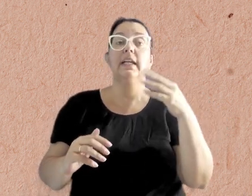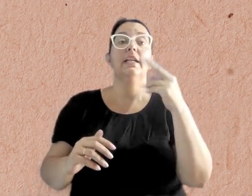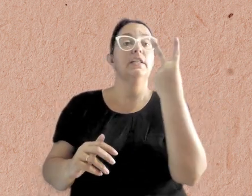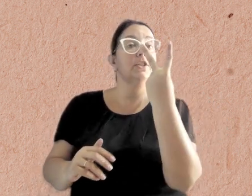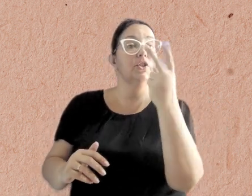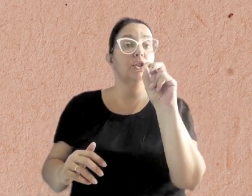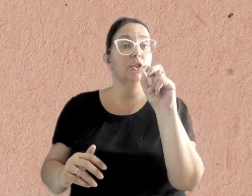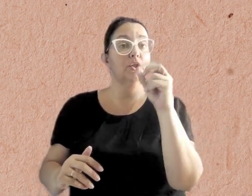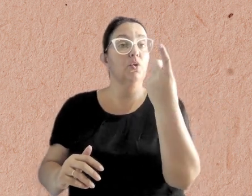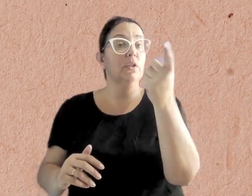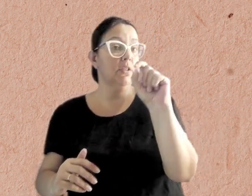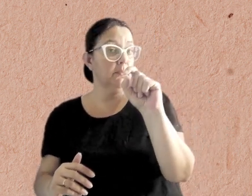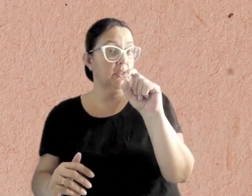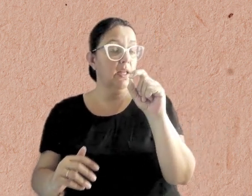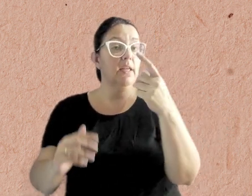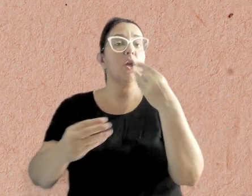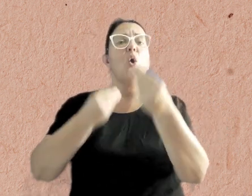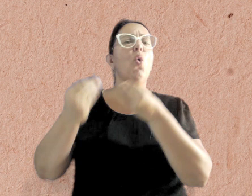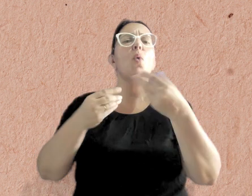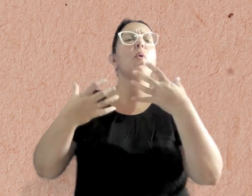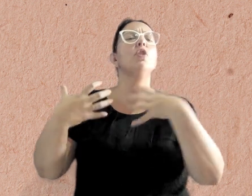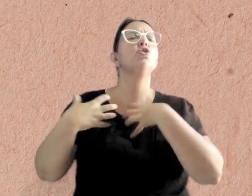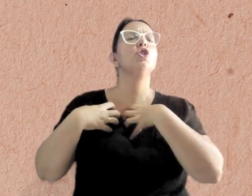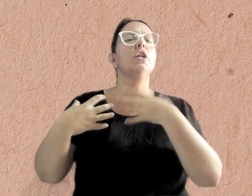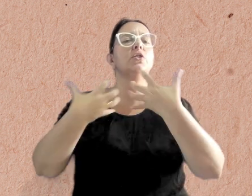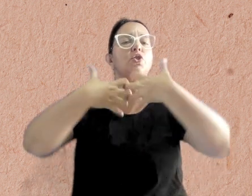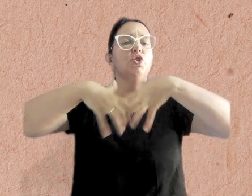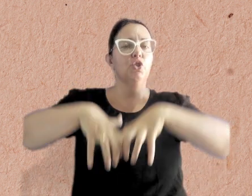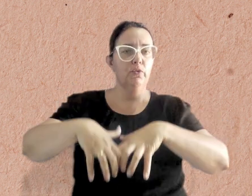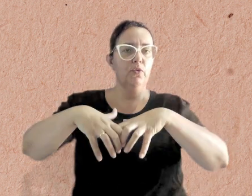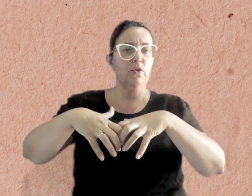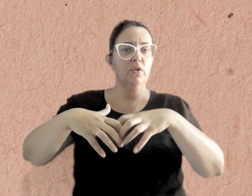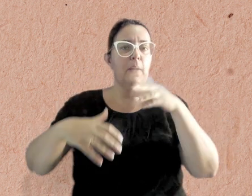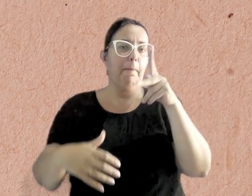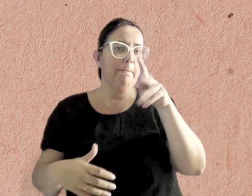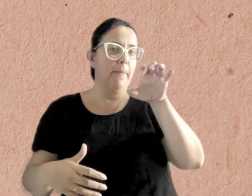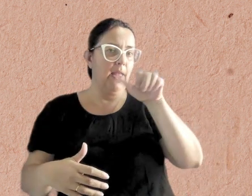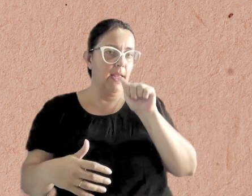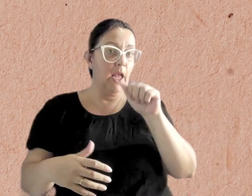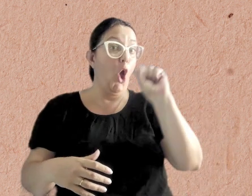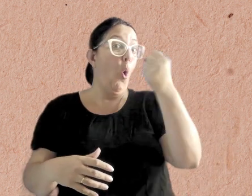que orienta as formulações dos PEAs. Foram selecionados 8 PEAs para análise: